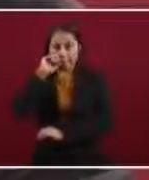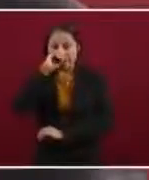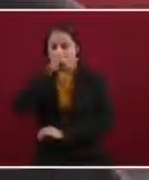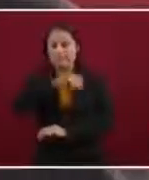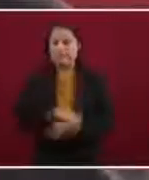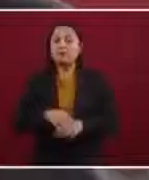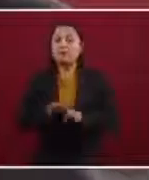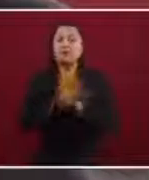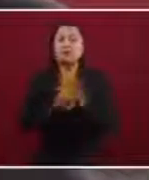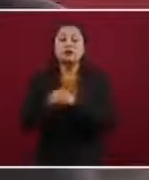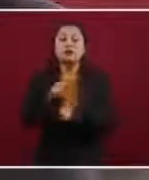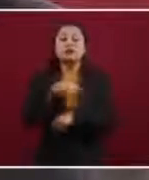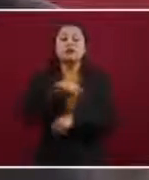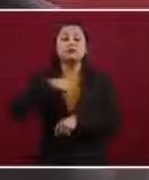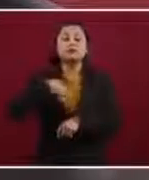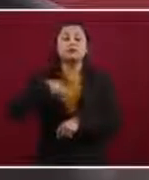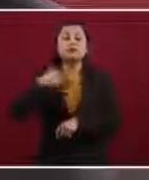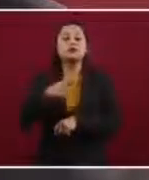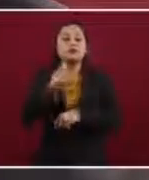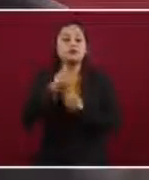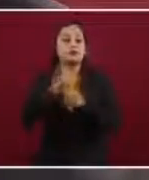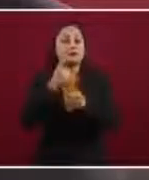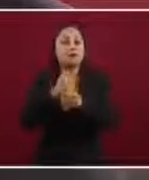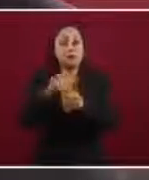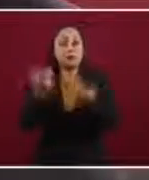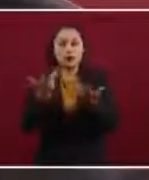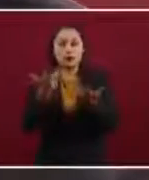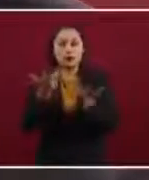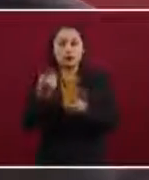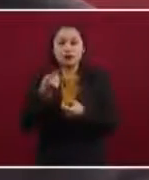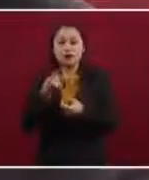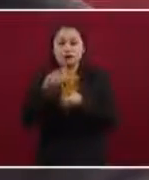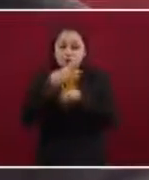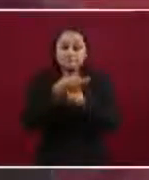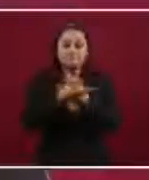informar.